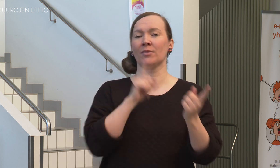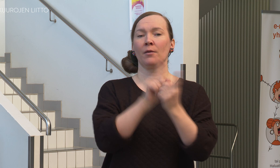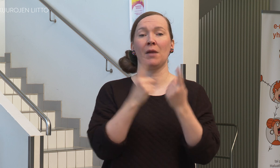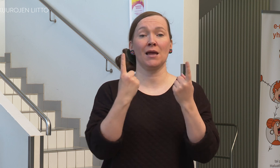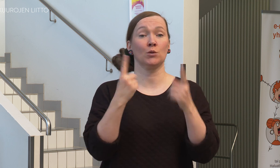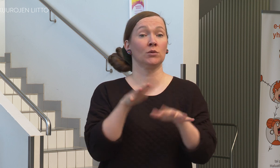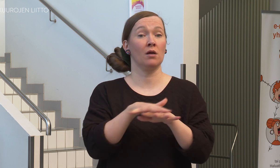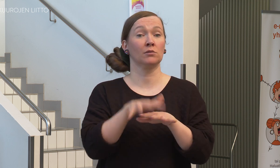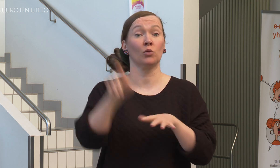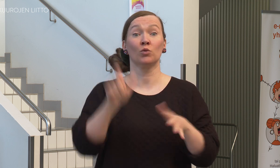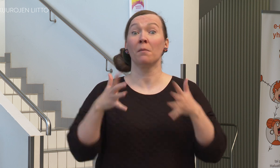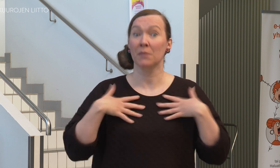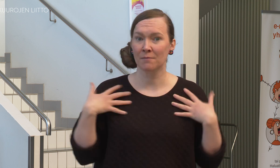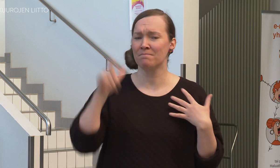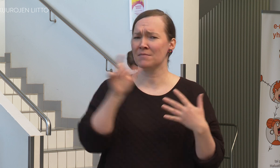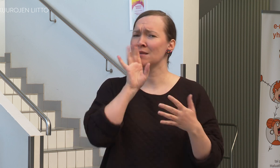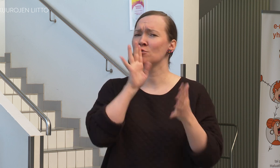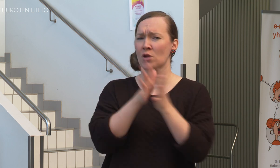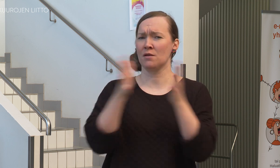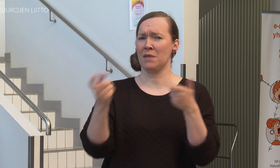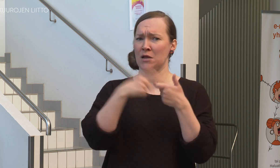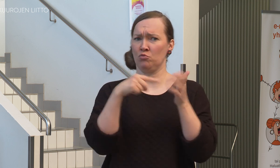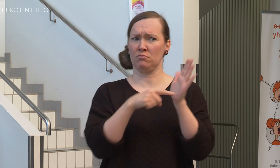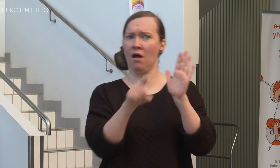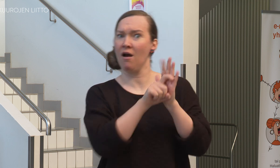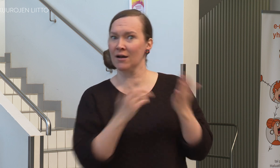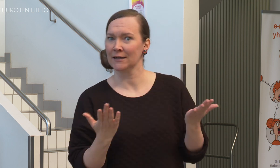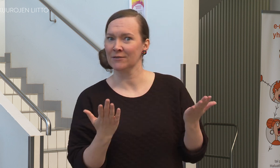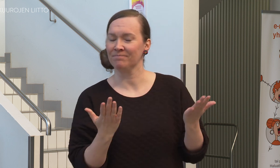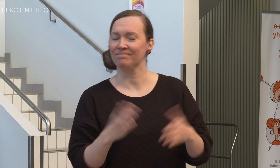Tapaamme Kuurojen Liiton erityisasiantuntija Pirkko Selin-Grönlundin. Hän kertoo enemmän vammaispalvelulaista.